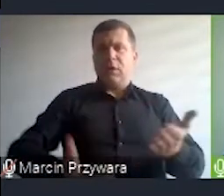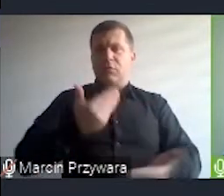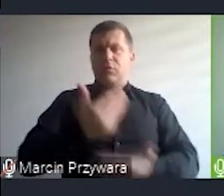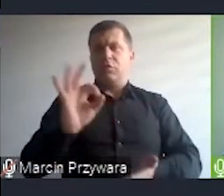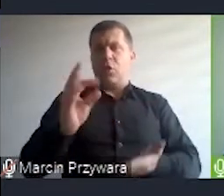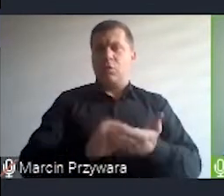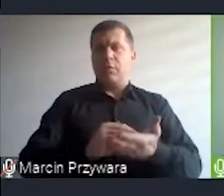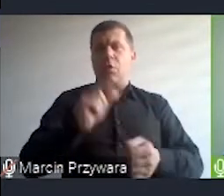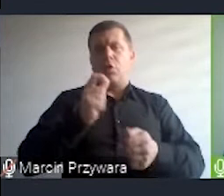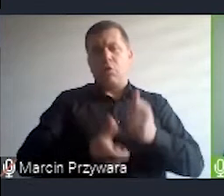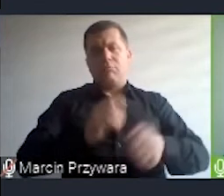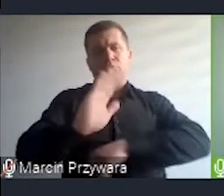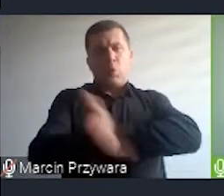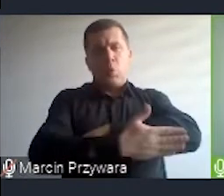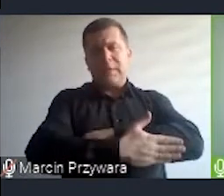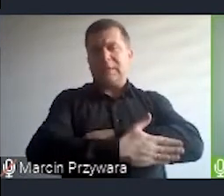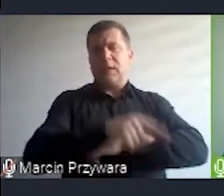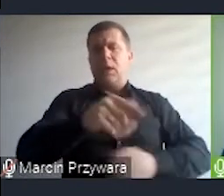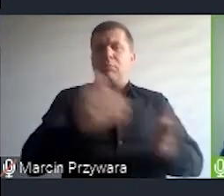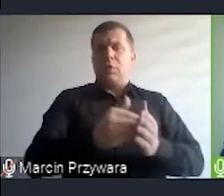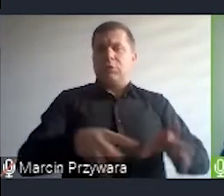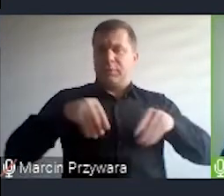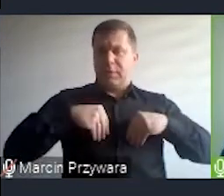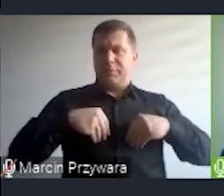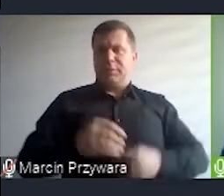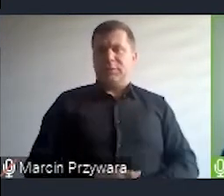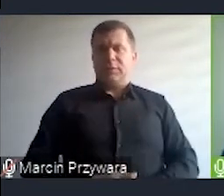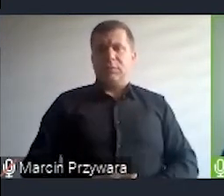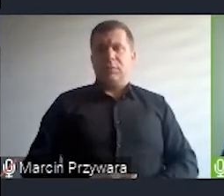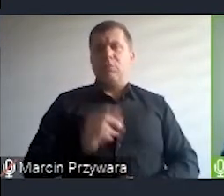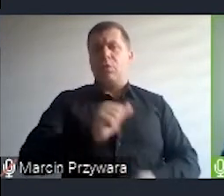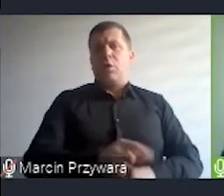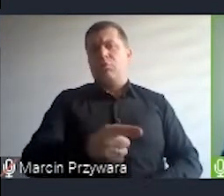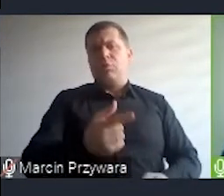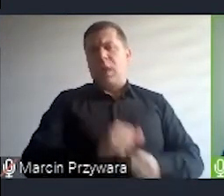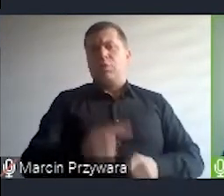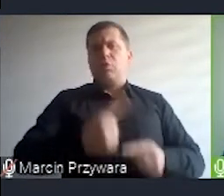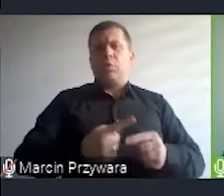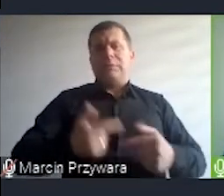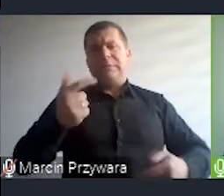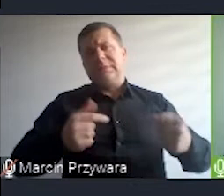żeby uzasadniać potrzebę ich nabycia, ponieważ to są dość kontrowersyjne wydatki.